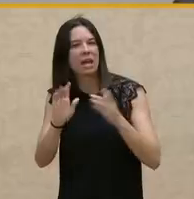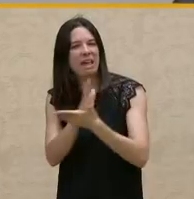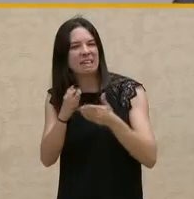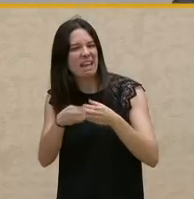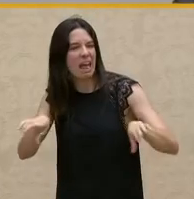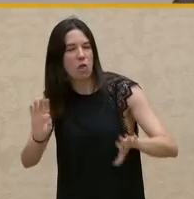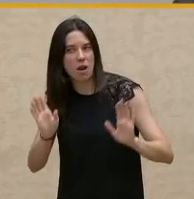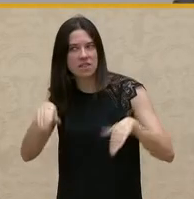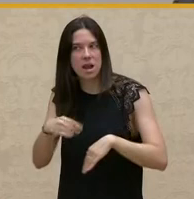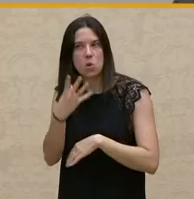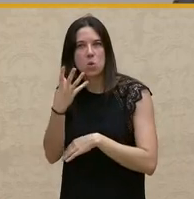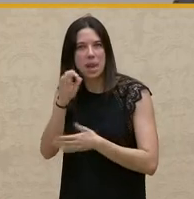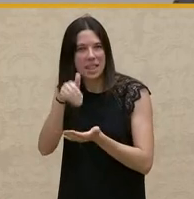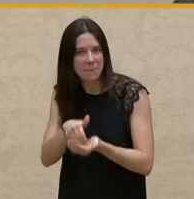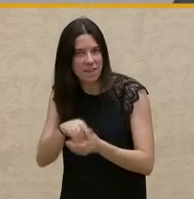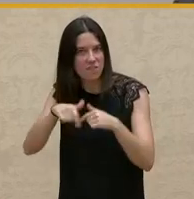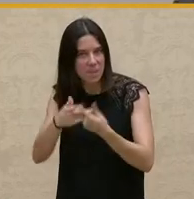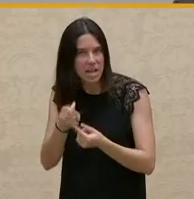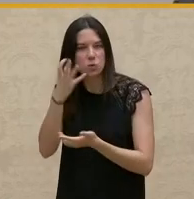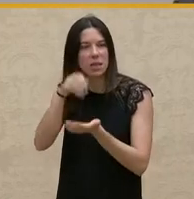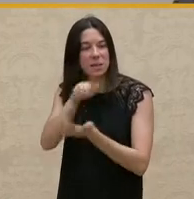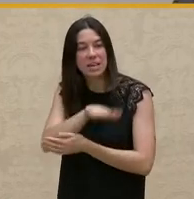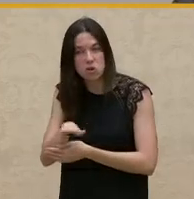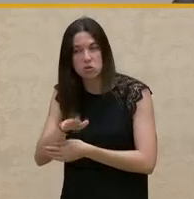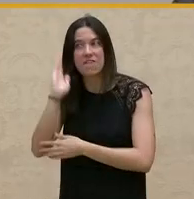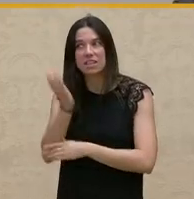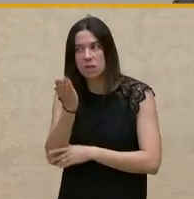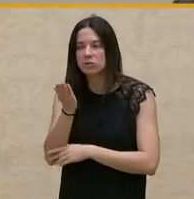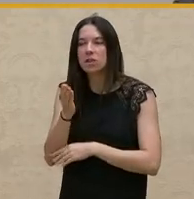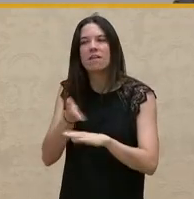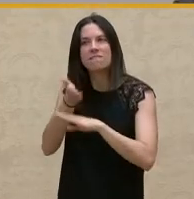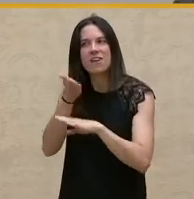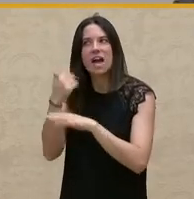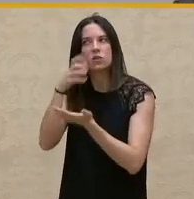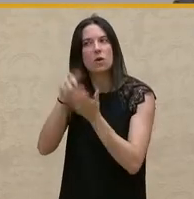familias con 40 000 niños afectados que están en las escuelas con educación especial que